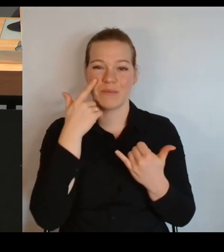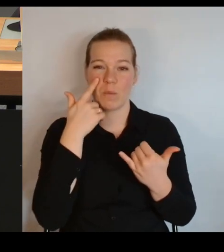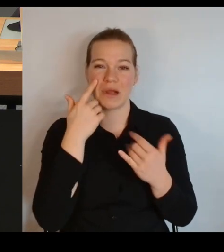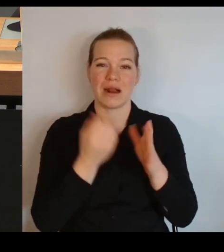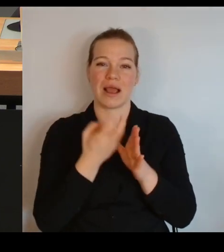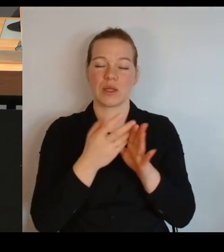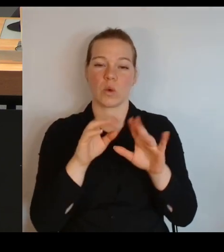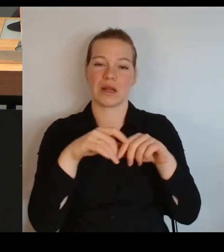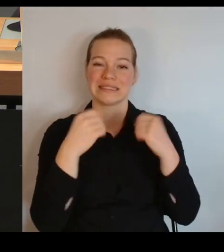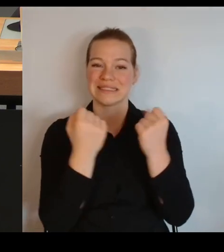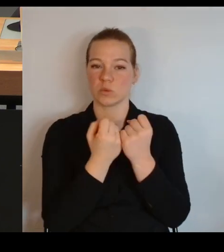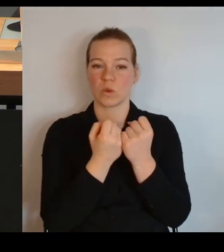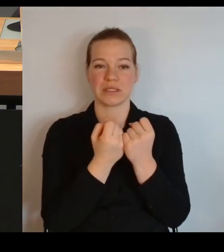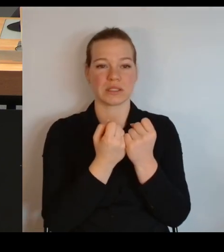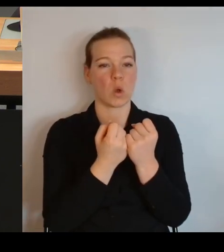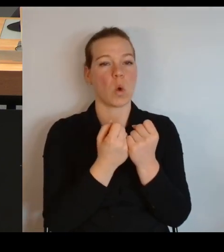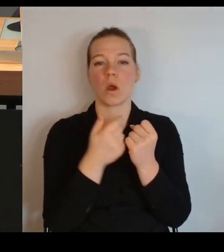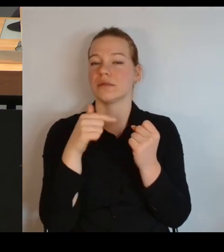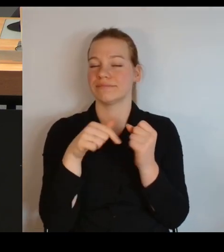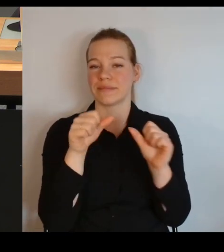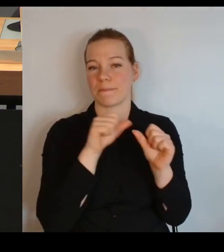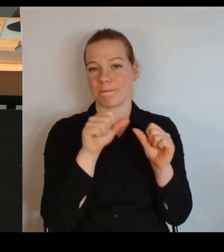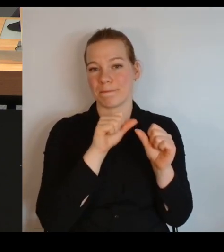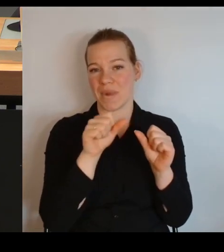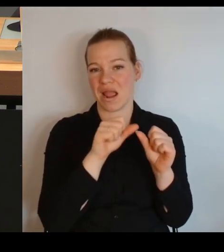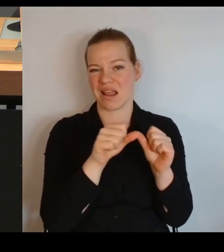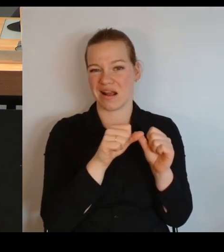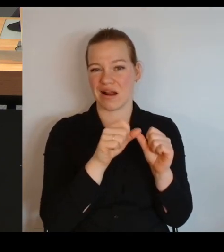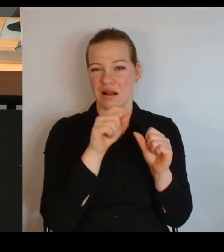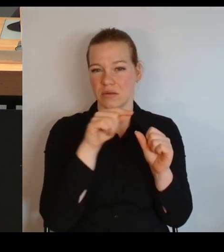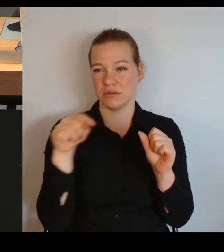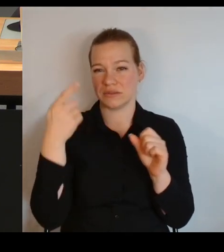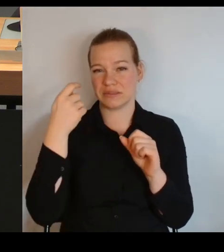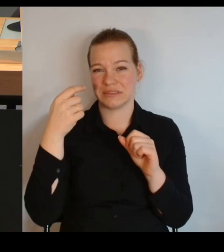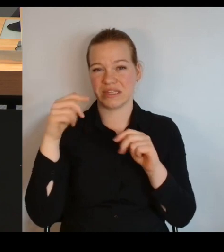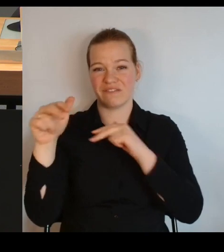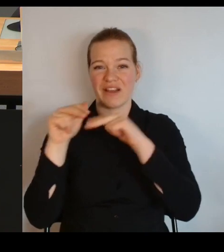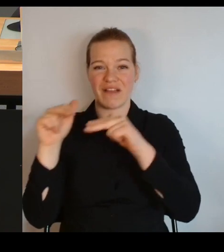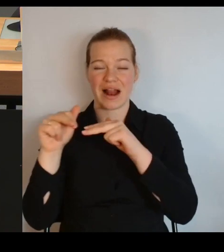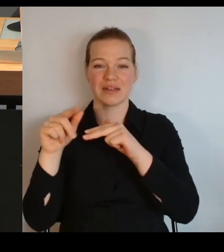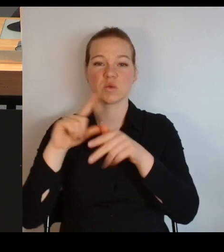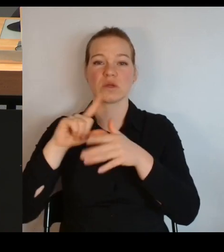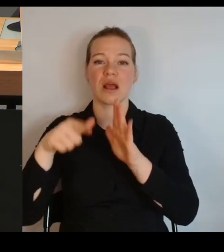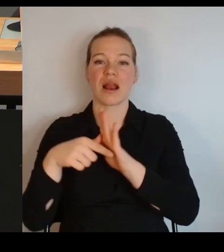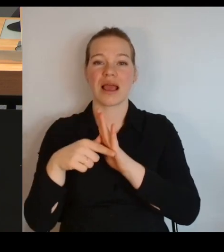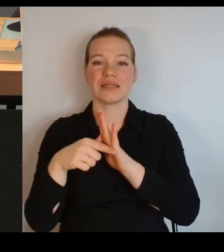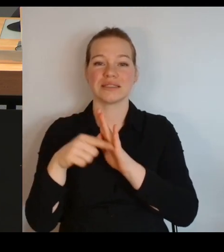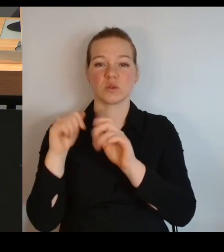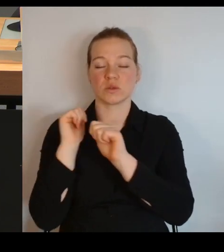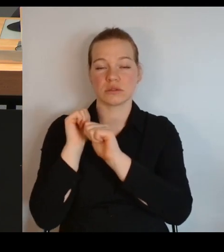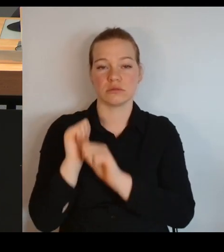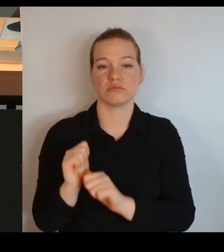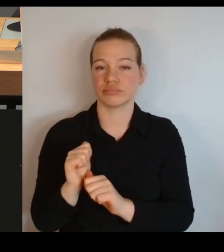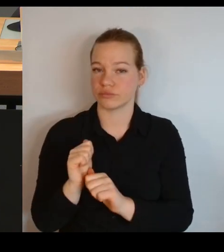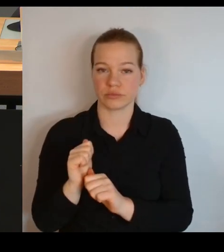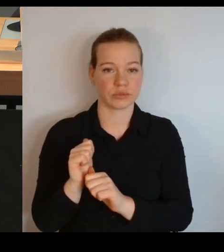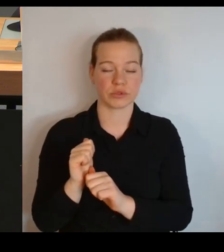Verwaltung wiederhergestellt ist, wollen sie einfach mal eine Vorschrift ändern. Dafür braucht es ja keine Leistung,